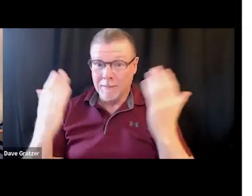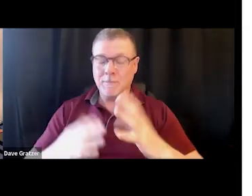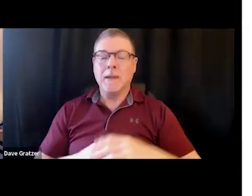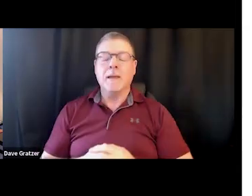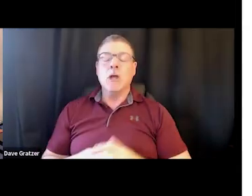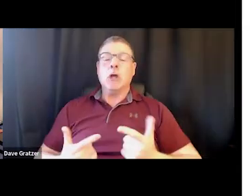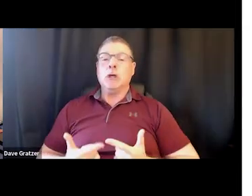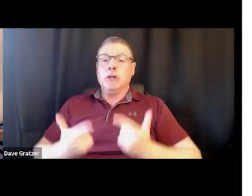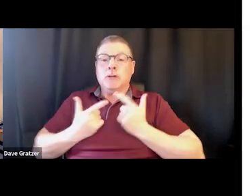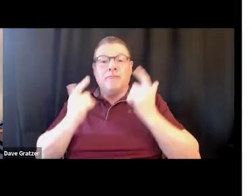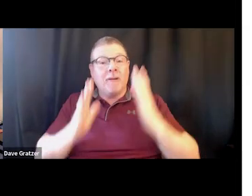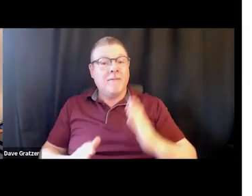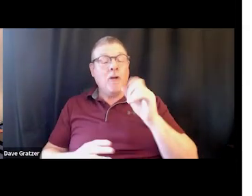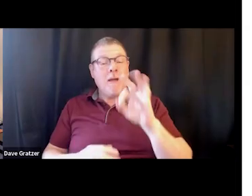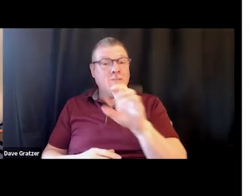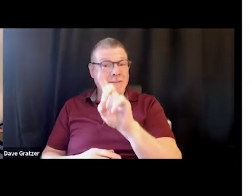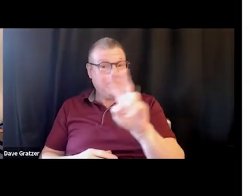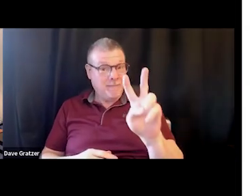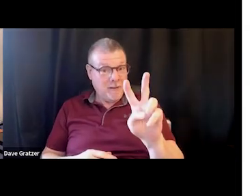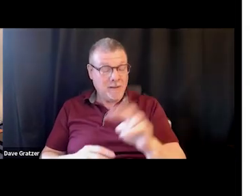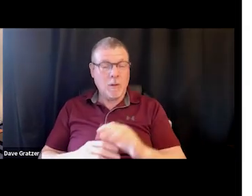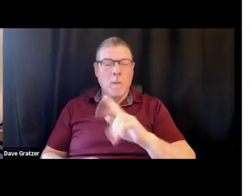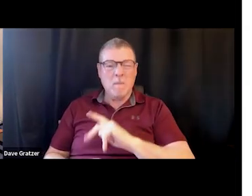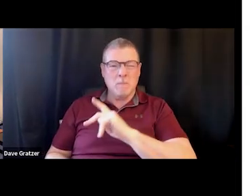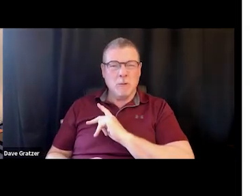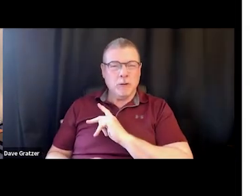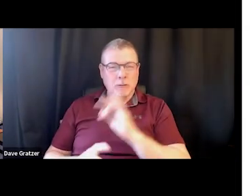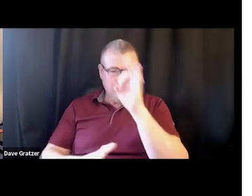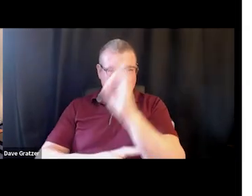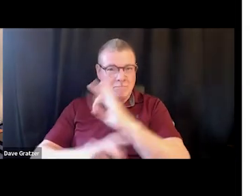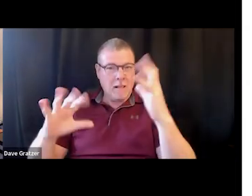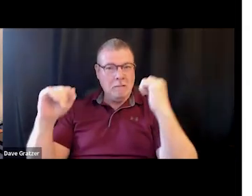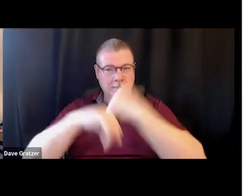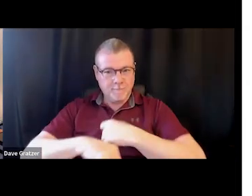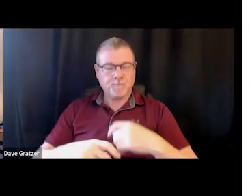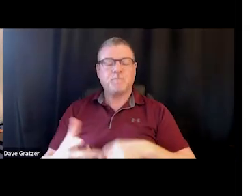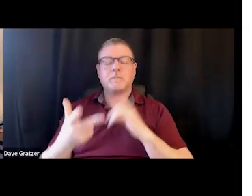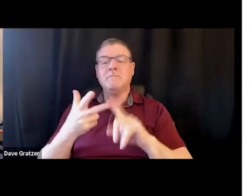y/o violencia interpersonal, aquellos involucrados en el sistema legal penal